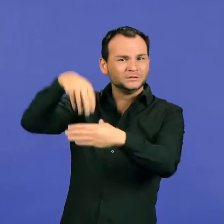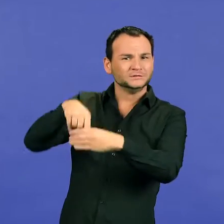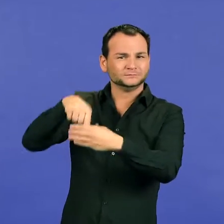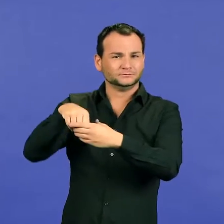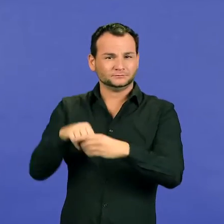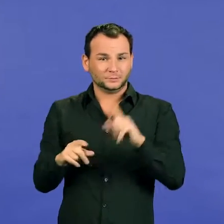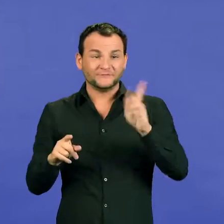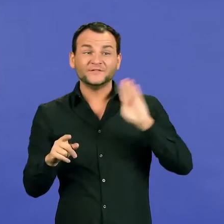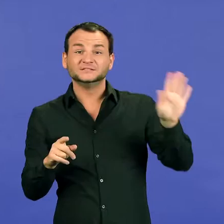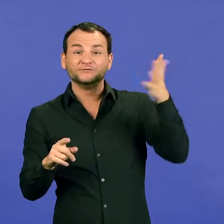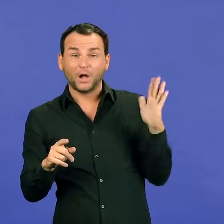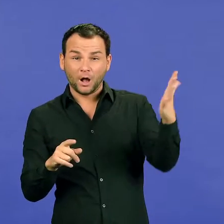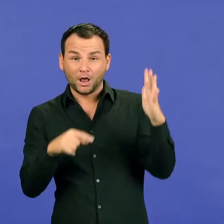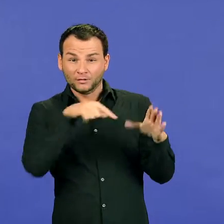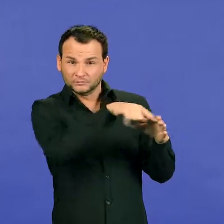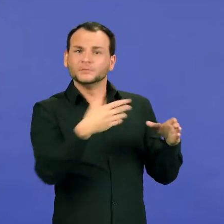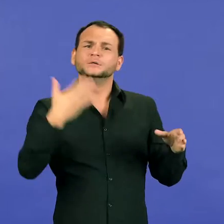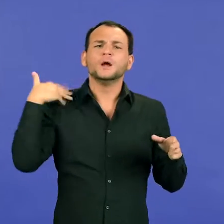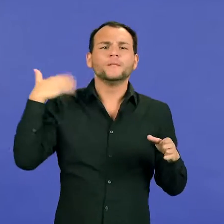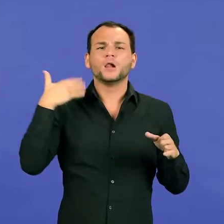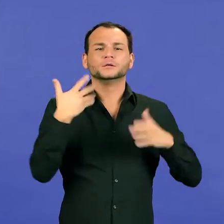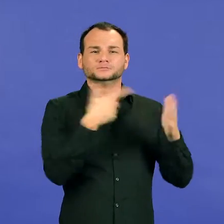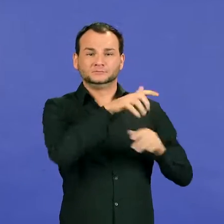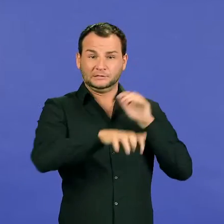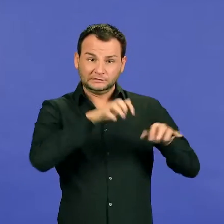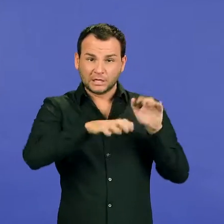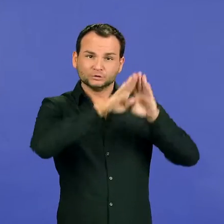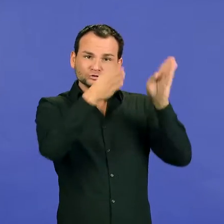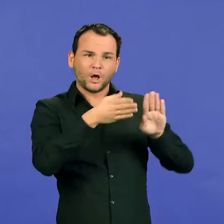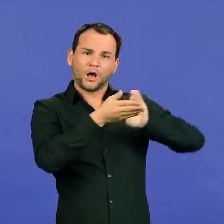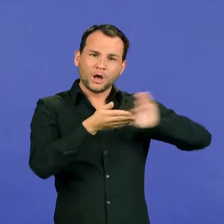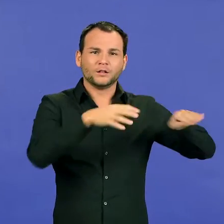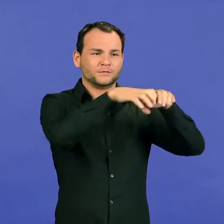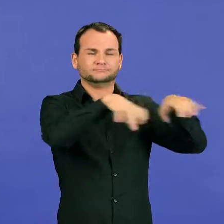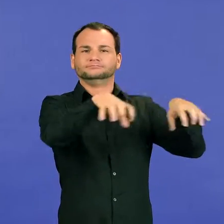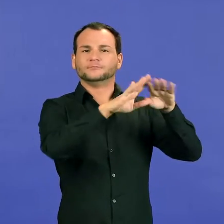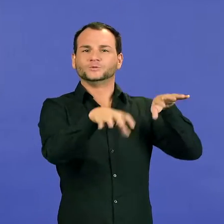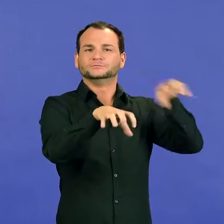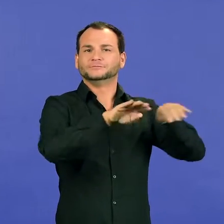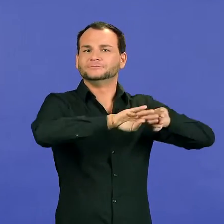im Westerwald dagegen gab es eigene Ställe für die Tiere.